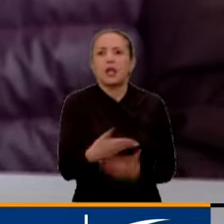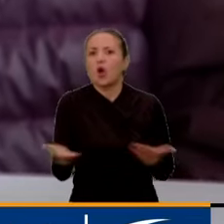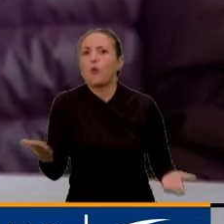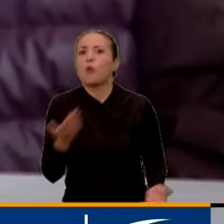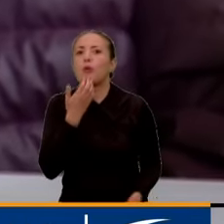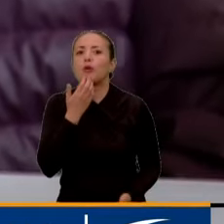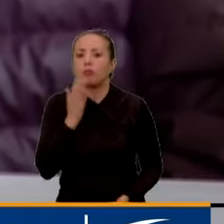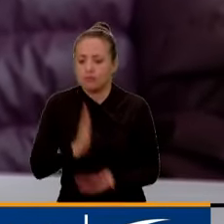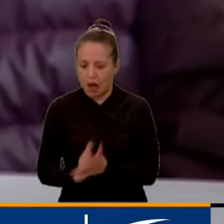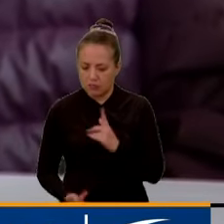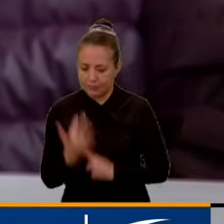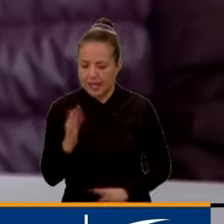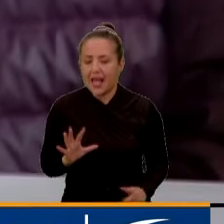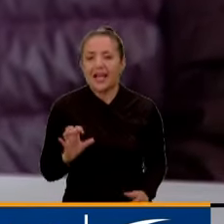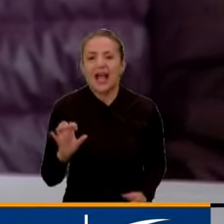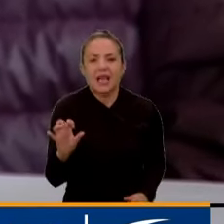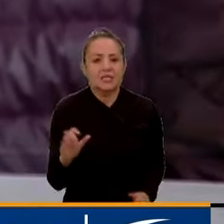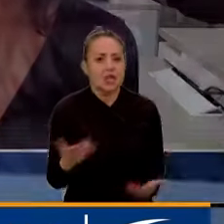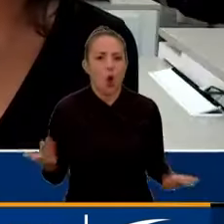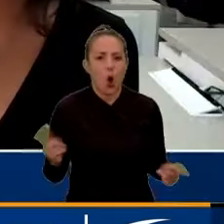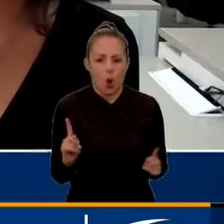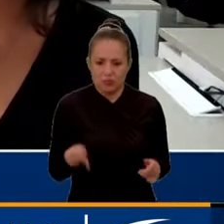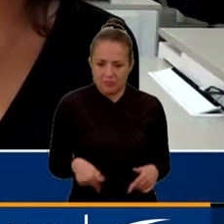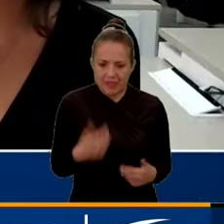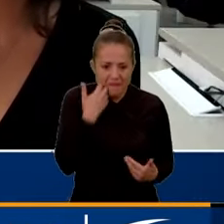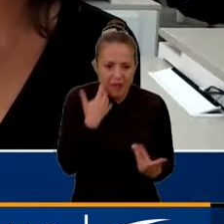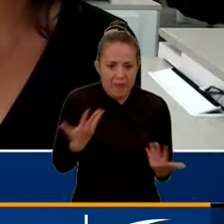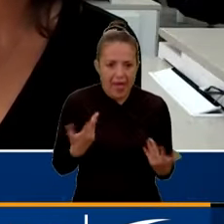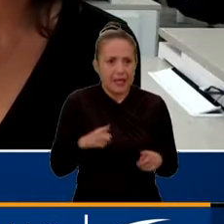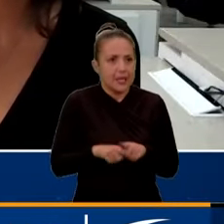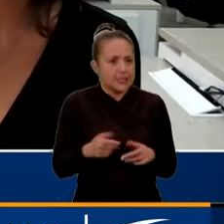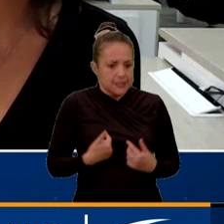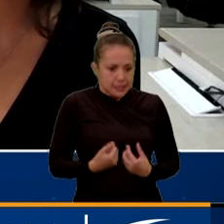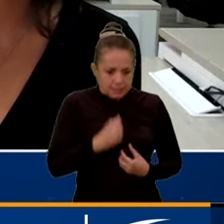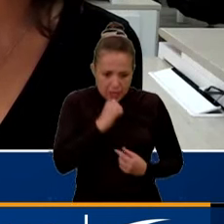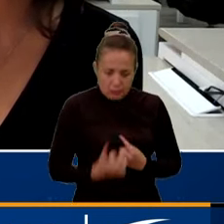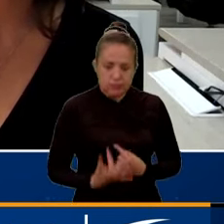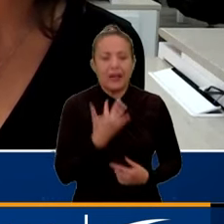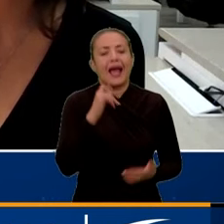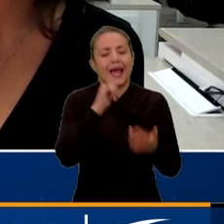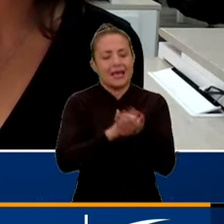respuesta es... desde algo tan cotidiano como hasta algo tan